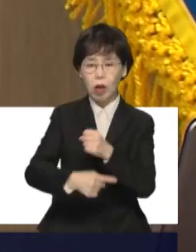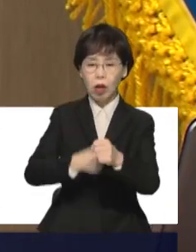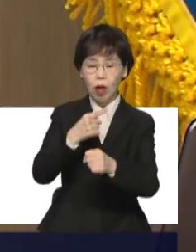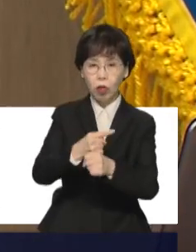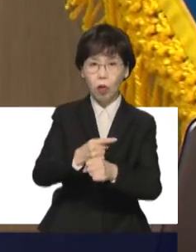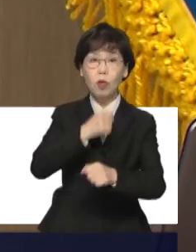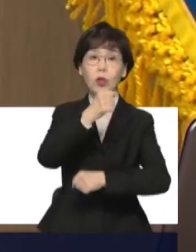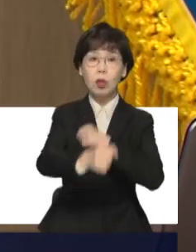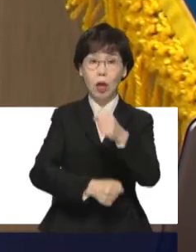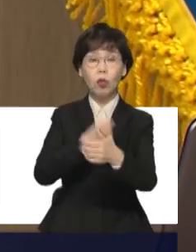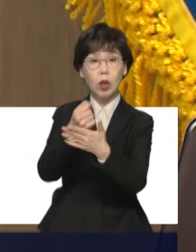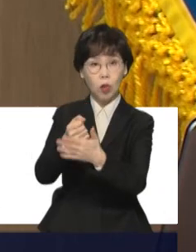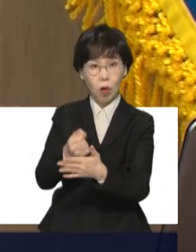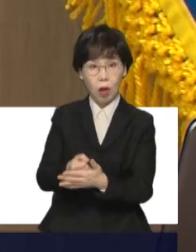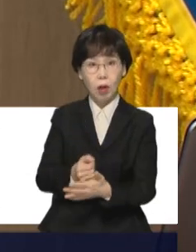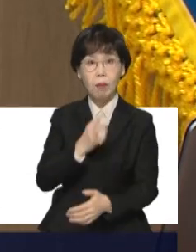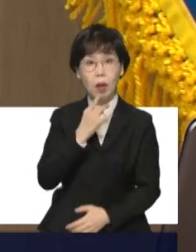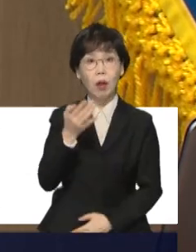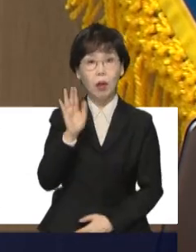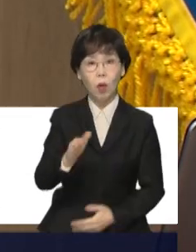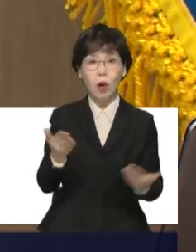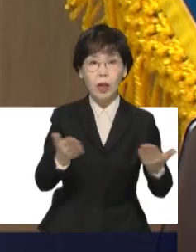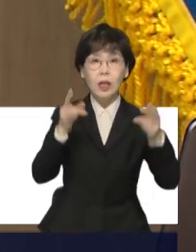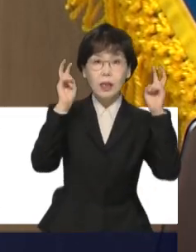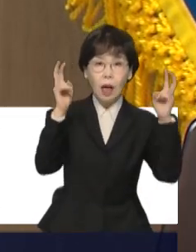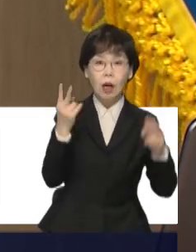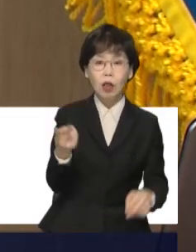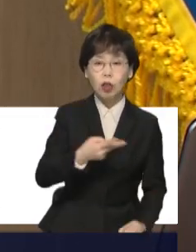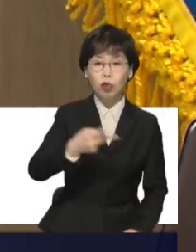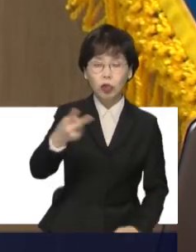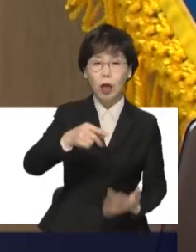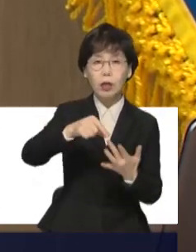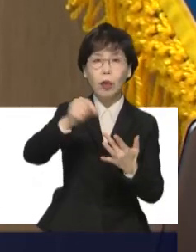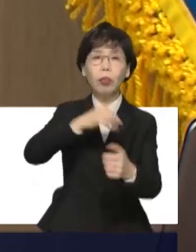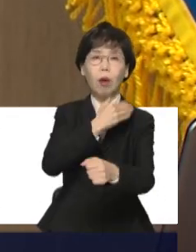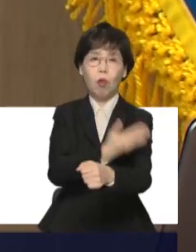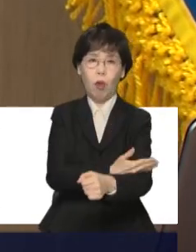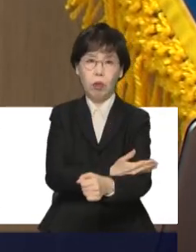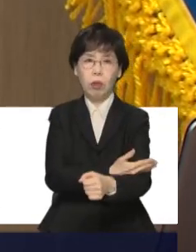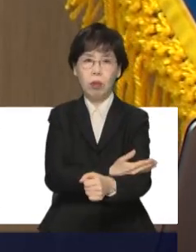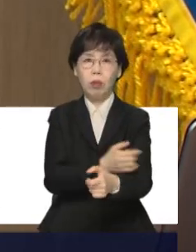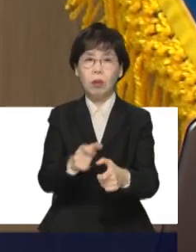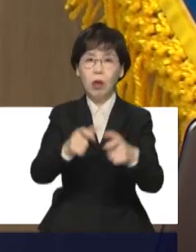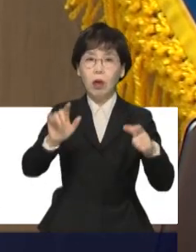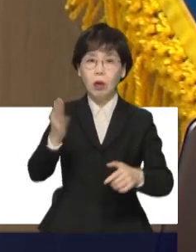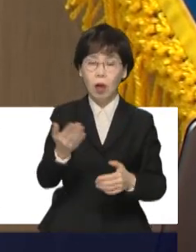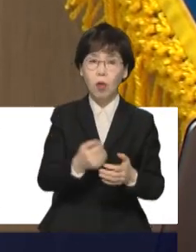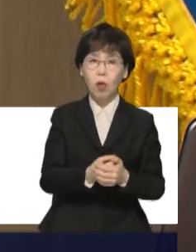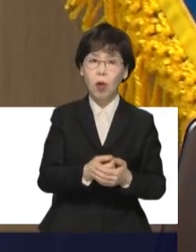자유롭게 설정하는 것만으로도 노사 양측의 선택권이 넓어지고 노동 수요에 유연하게 대응할 수 있습니다.